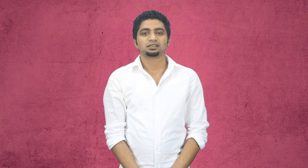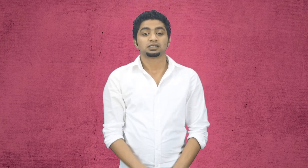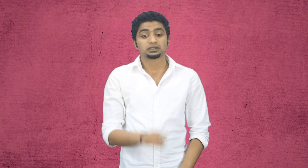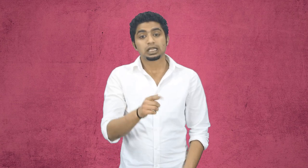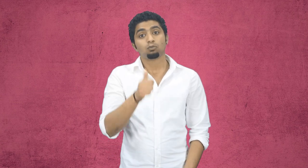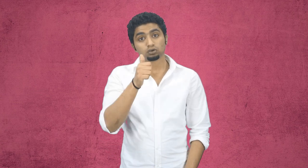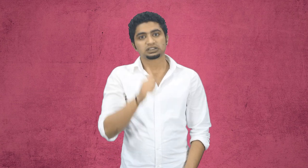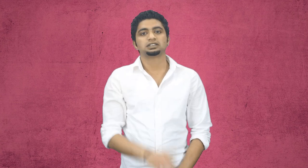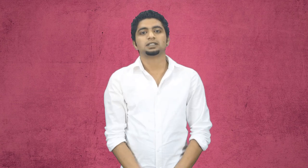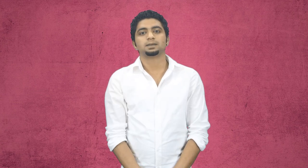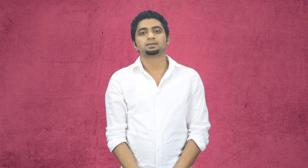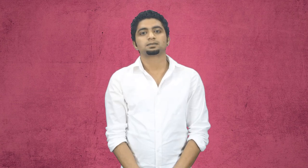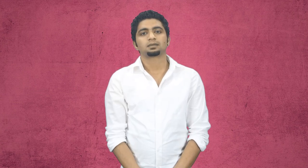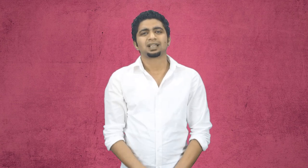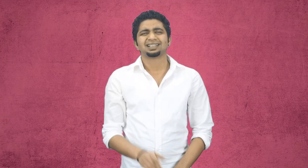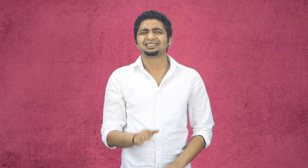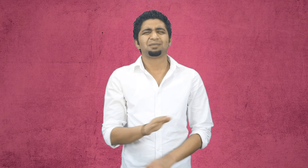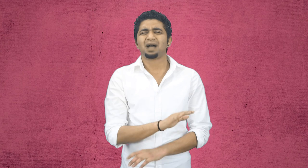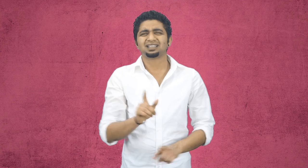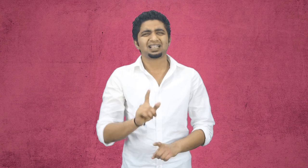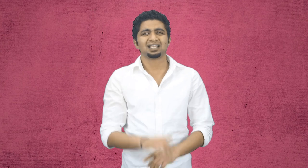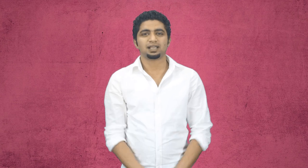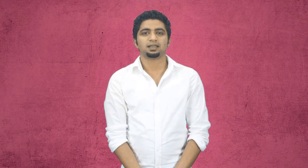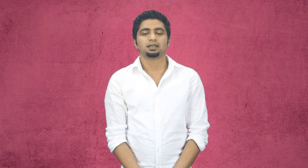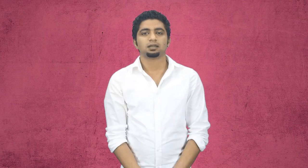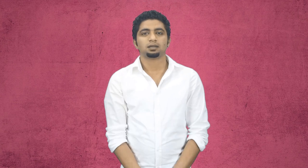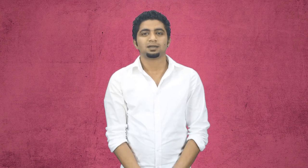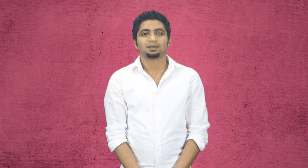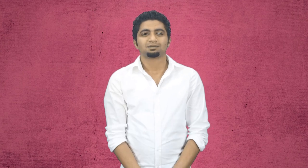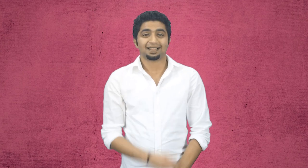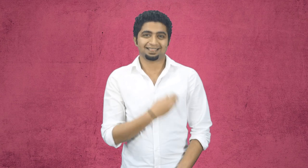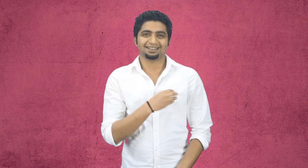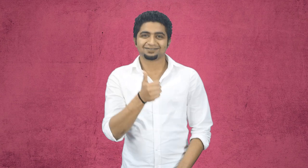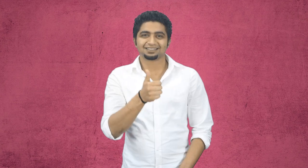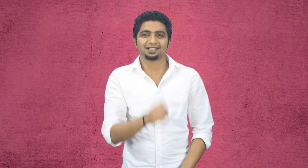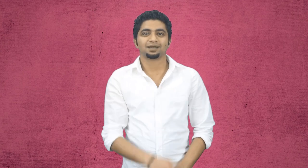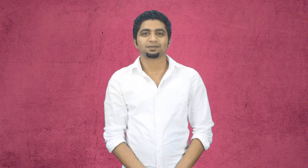Das ist wichtig. Das ist nicht wichtig. Interessant